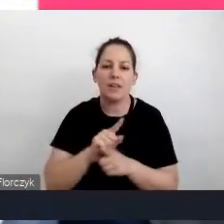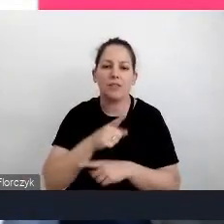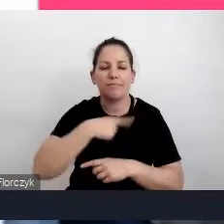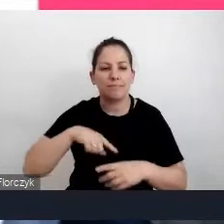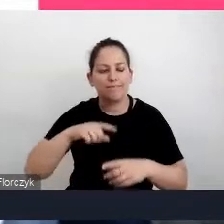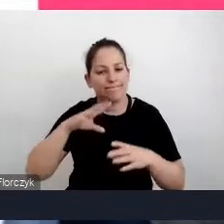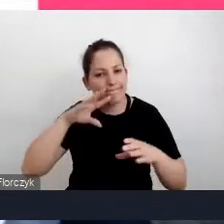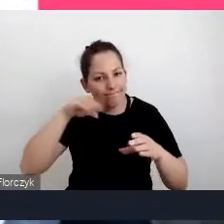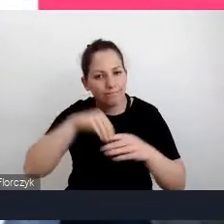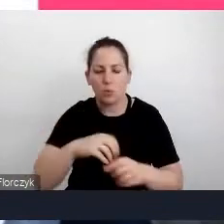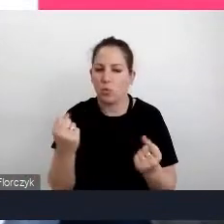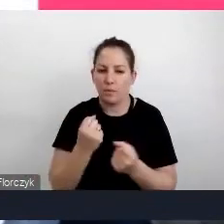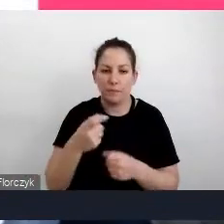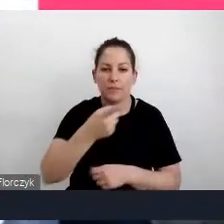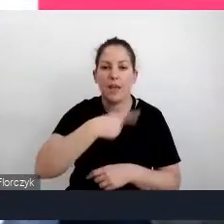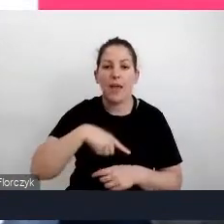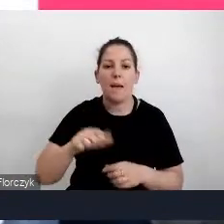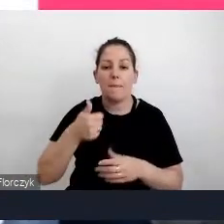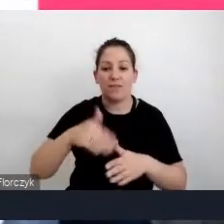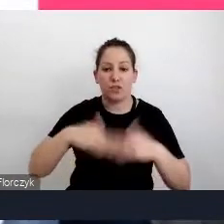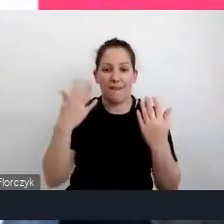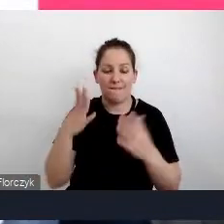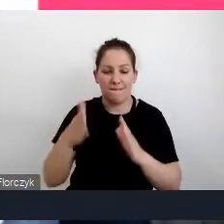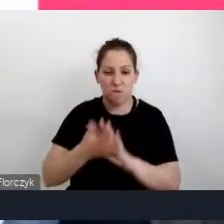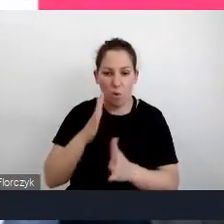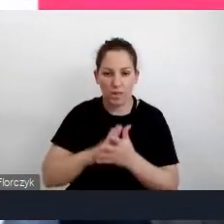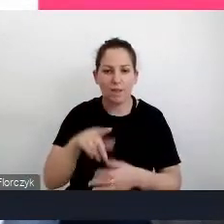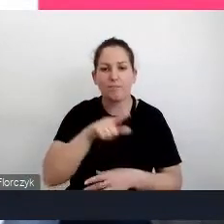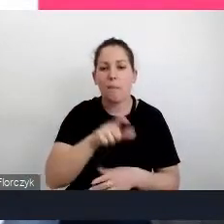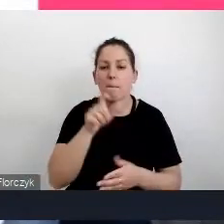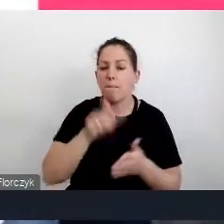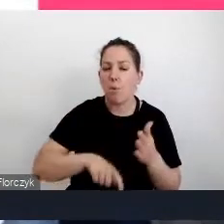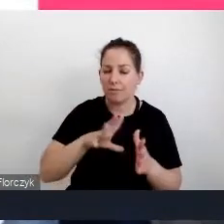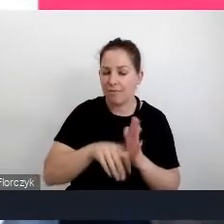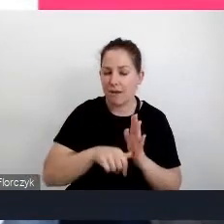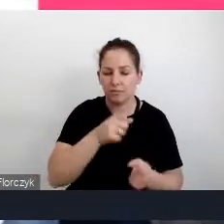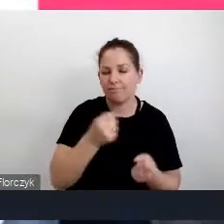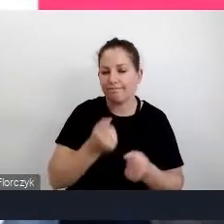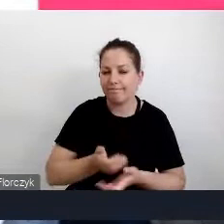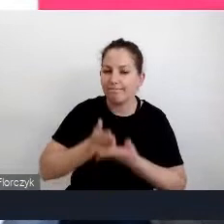Od pierwszego dnia wojny miasto Płock zaangażowało się w pomoc Ukrainie.